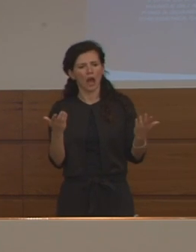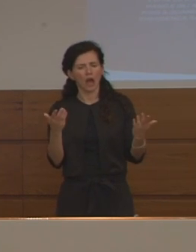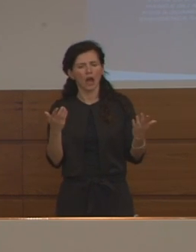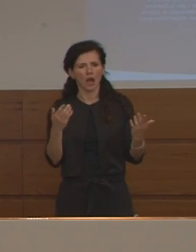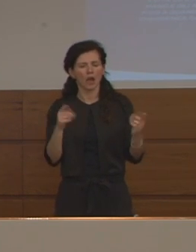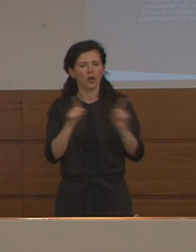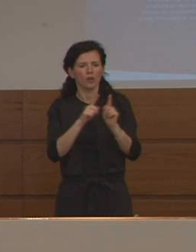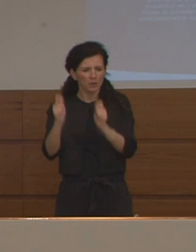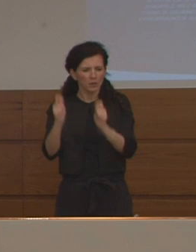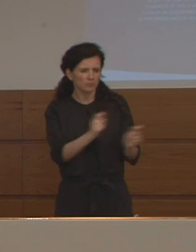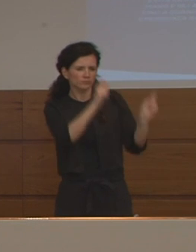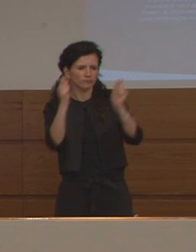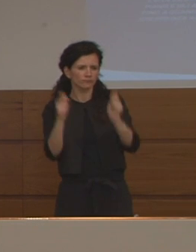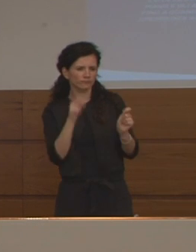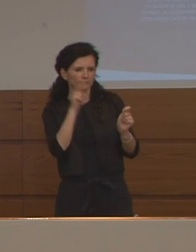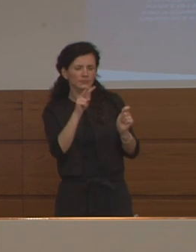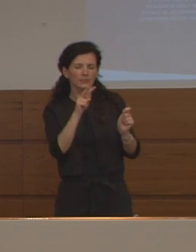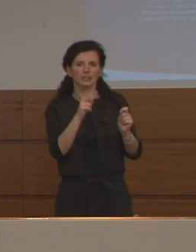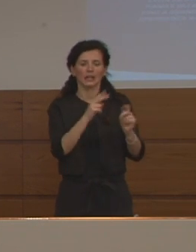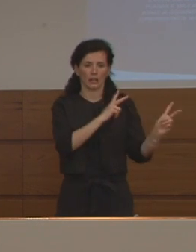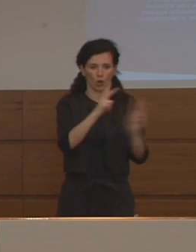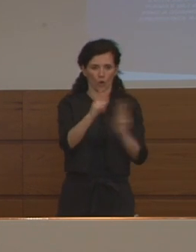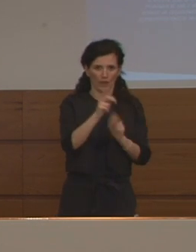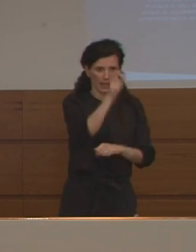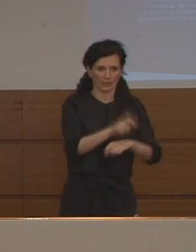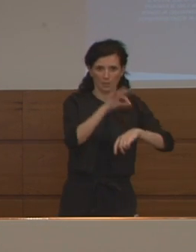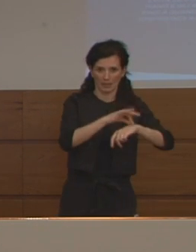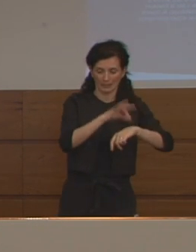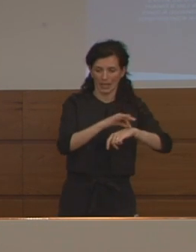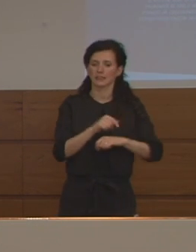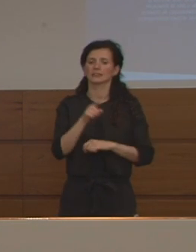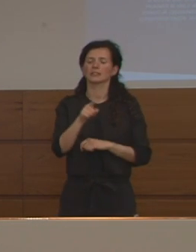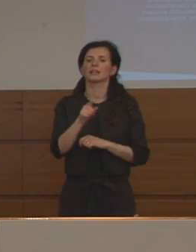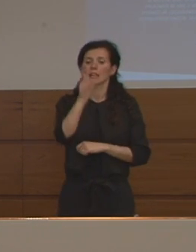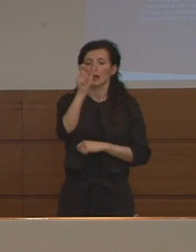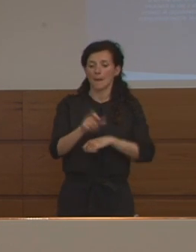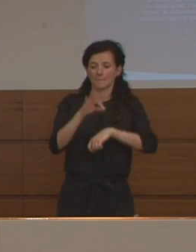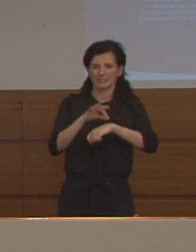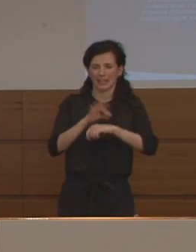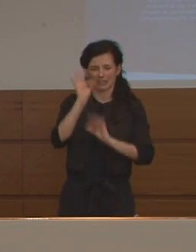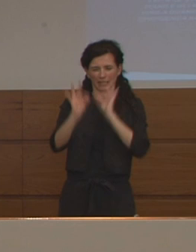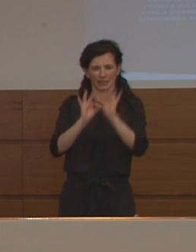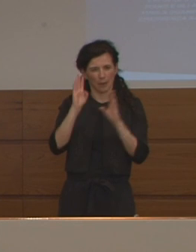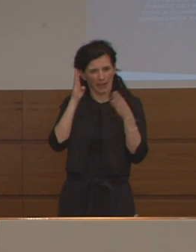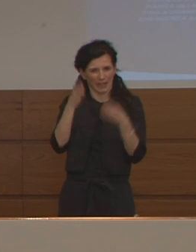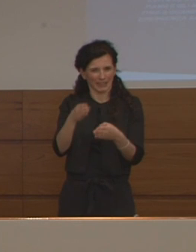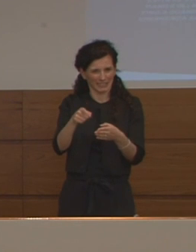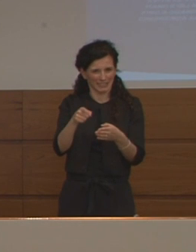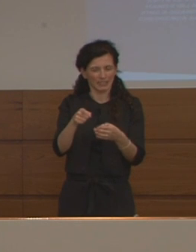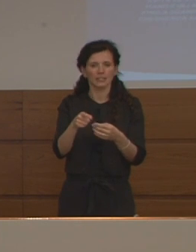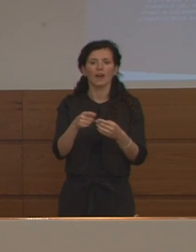riduzione del numero dei ricoverati, la riduzione del numero dei pazienti che vanno nelle terapie intensive e la riduzione del numero dei deceduti